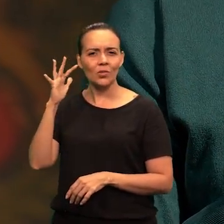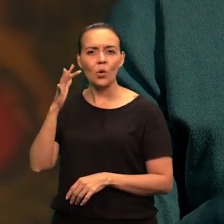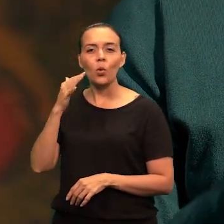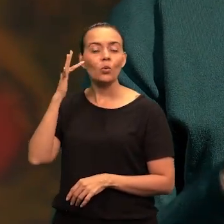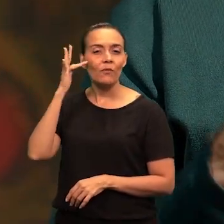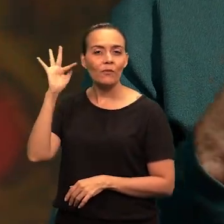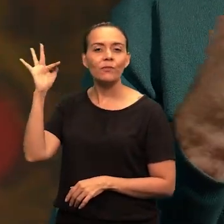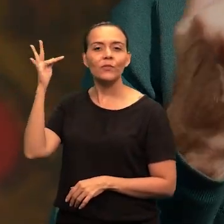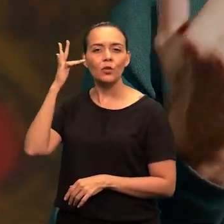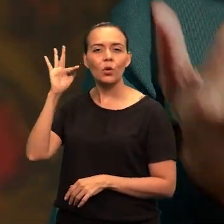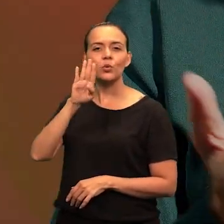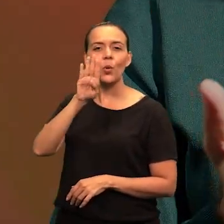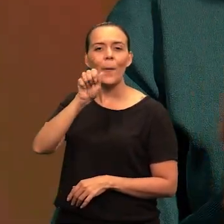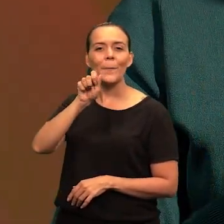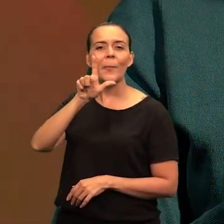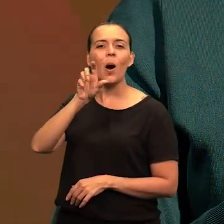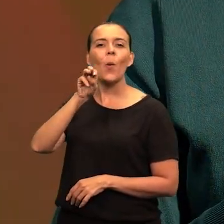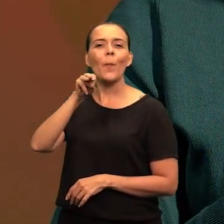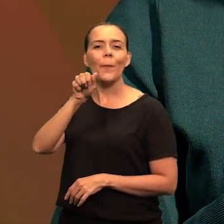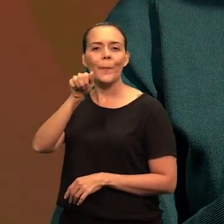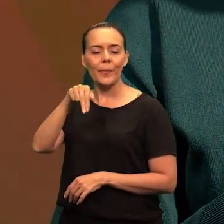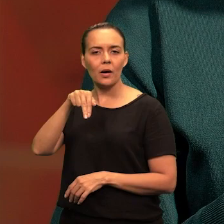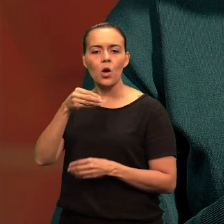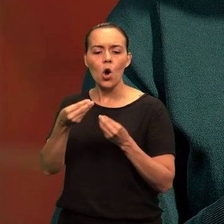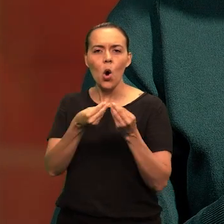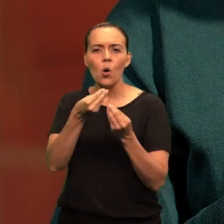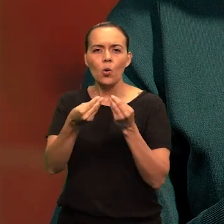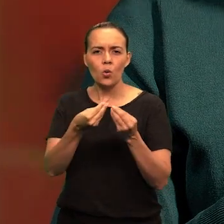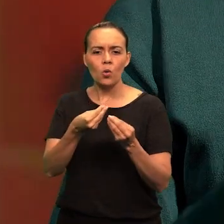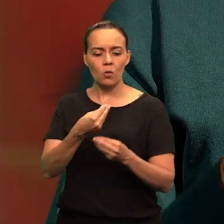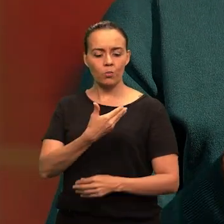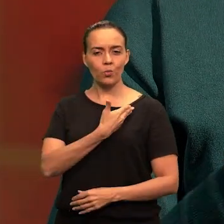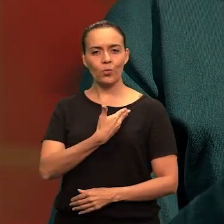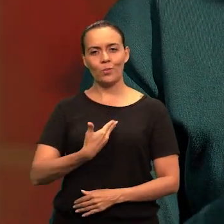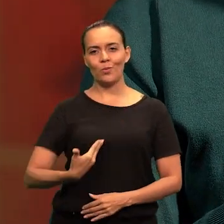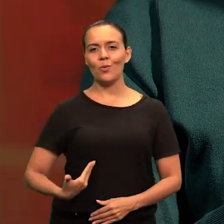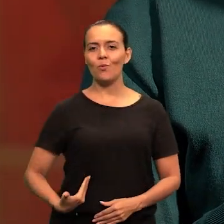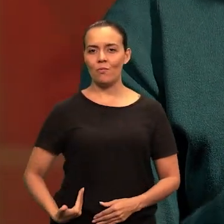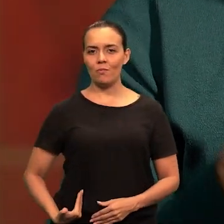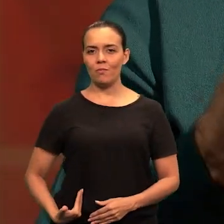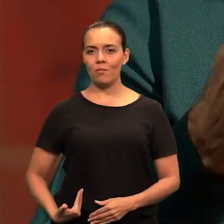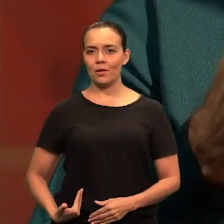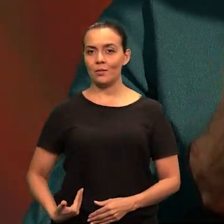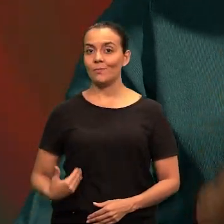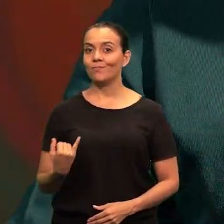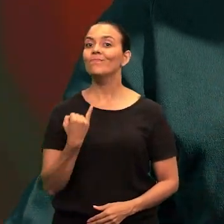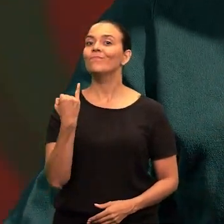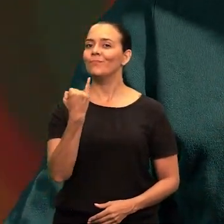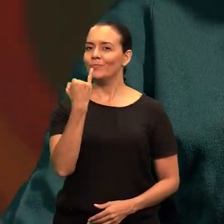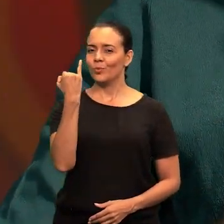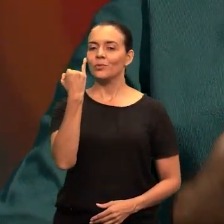uma certa sedução em torno do papel do Estado Nacional, porque o Estado Nacional, ele é importantíssimo,